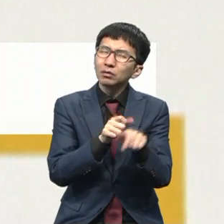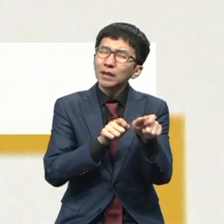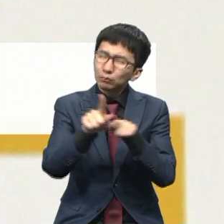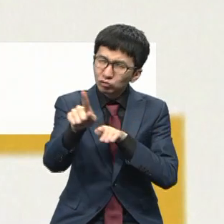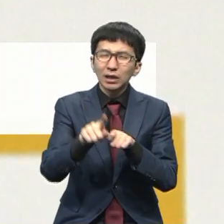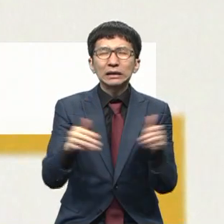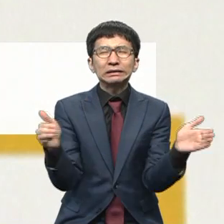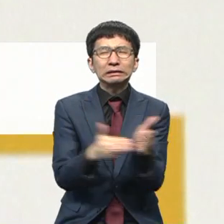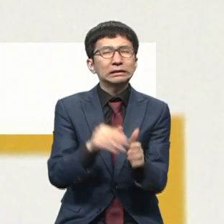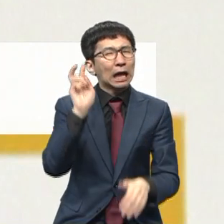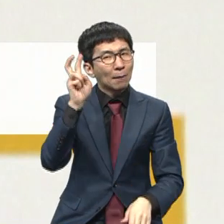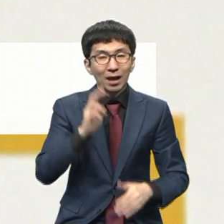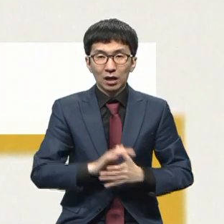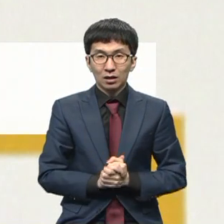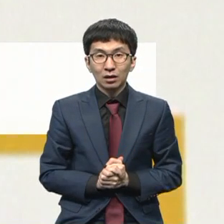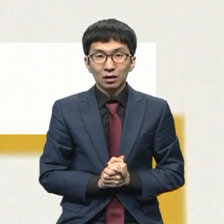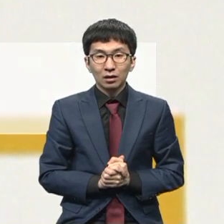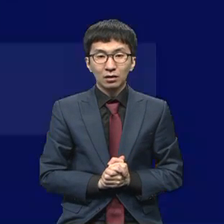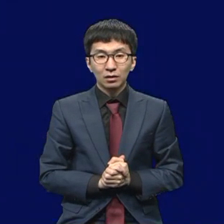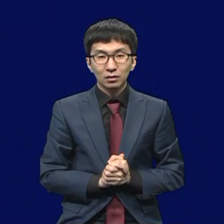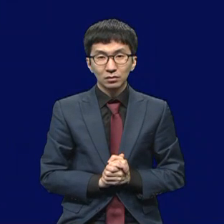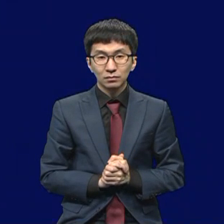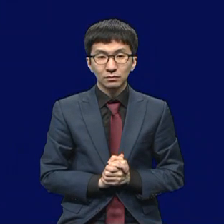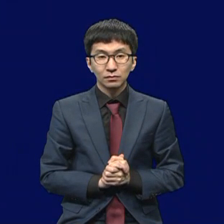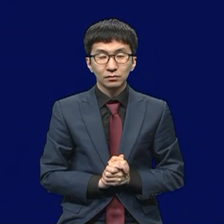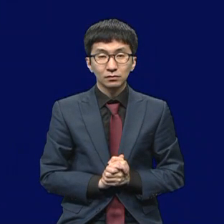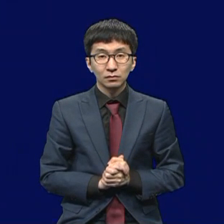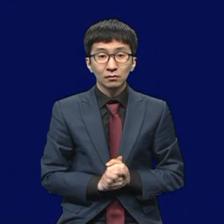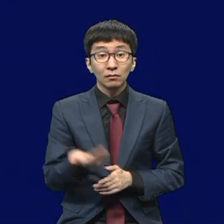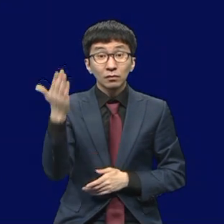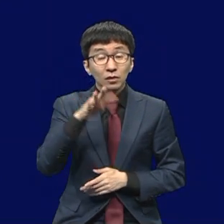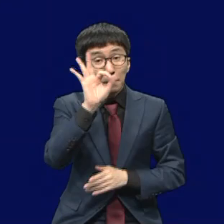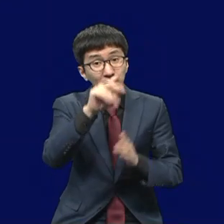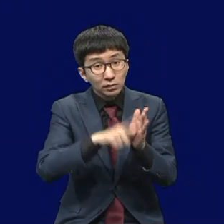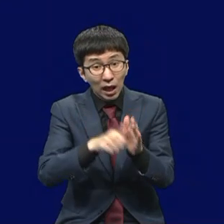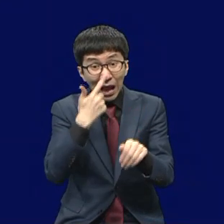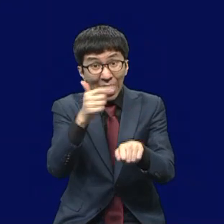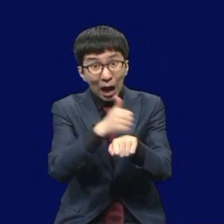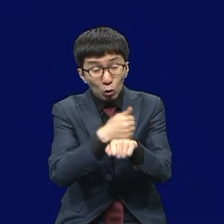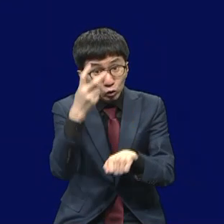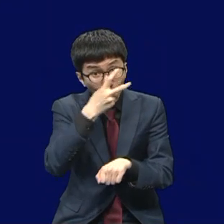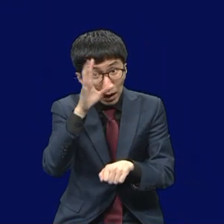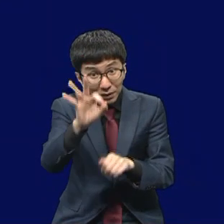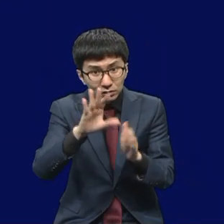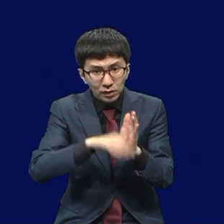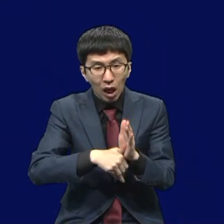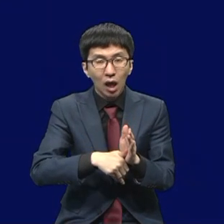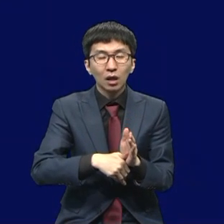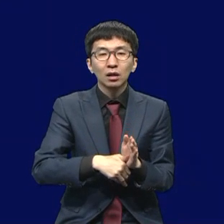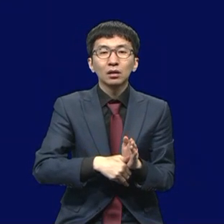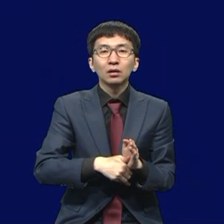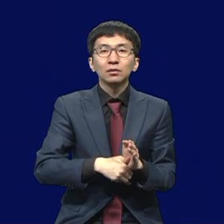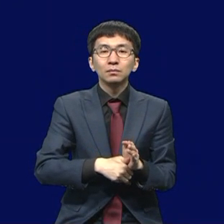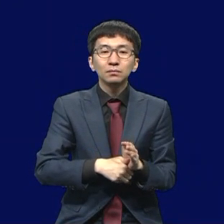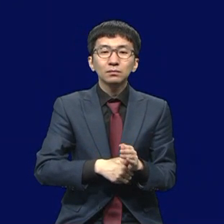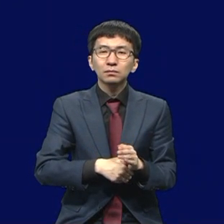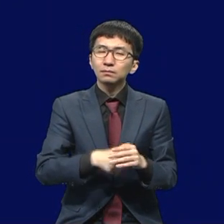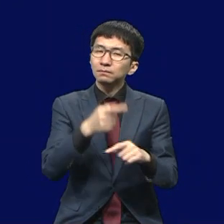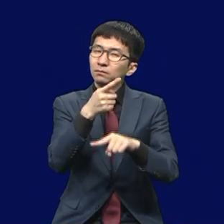(기자) 그런데 한 대형학원의 조사 결과 응시자의 절반이 25세 이상으로 나타났습니다.